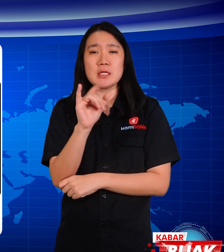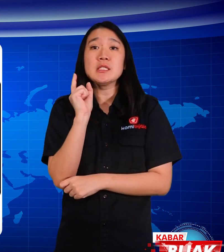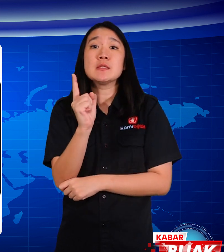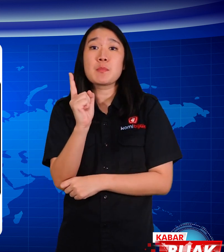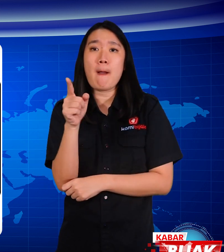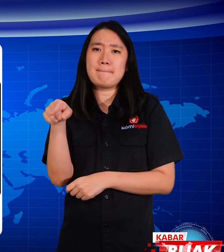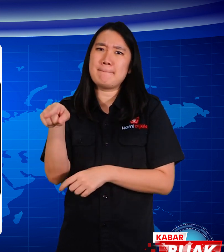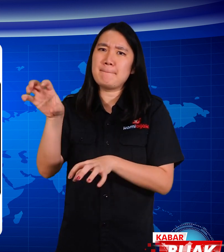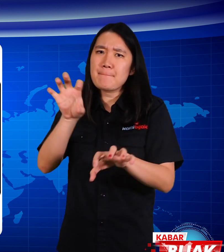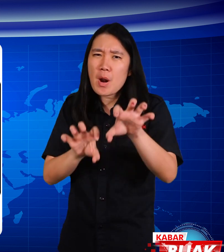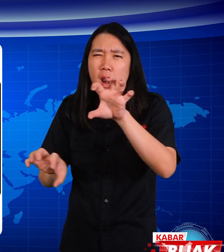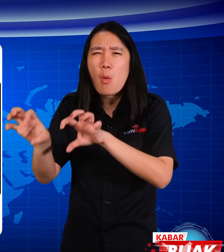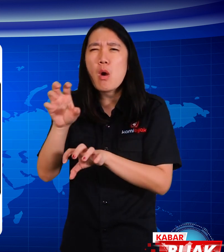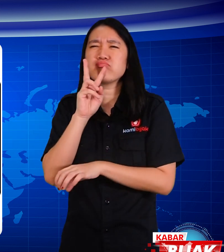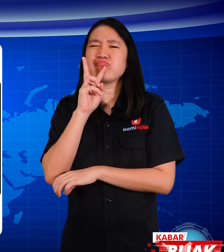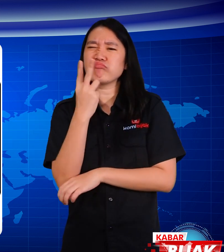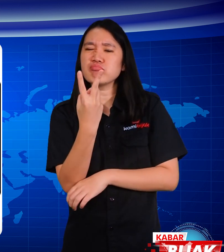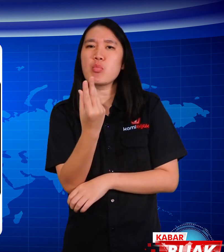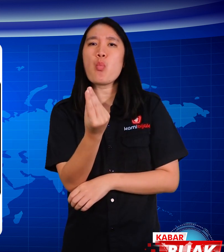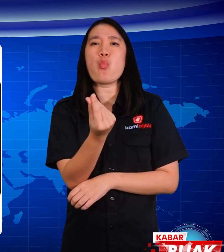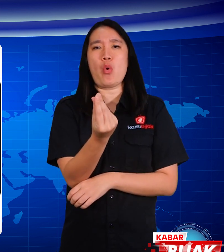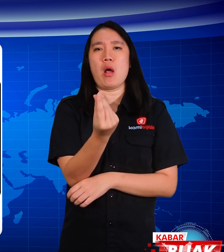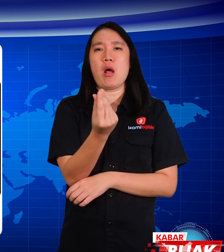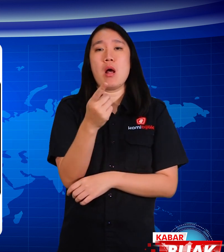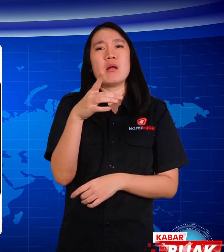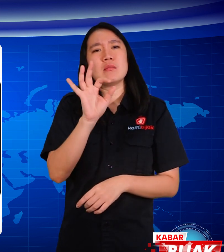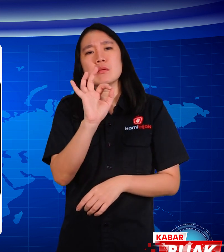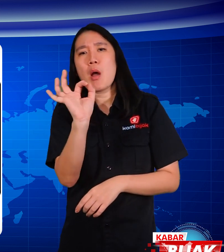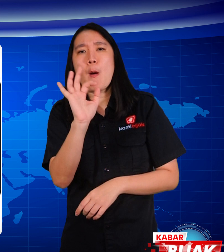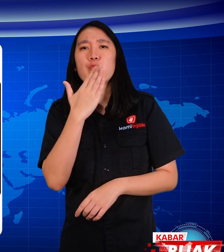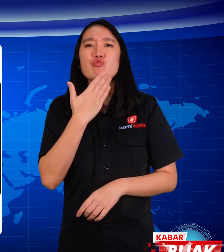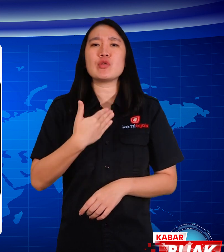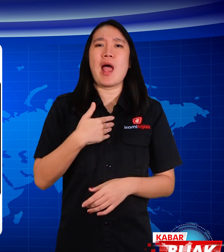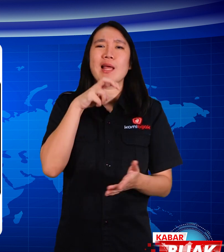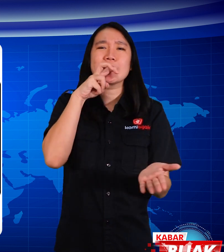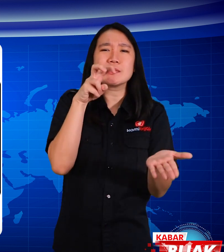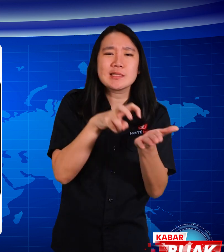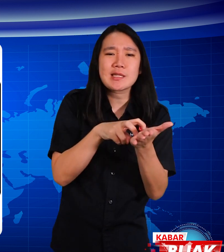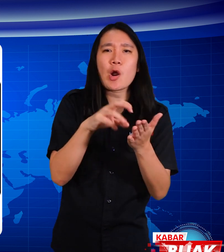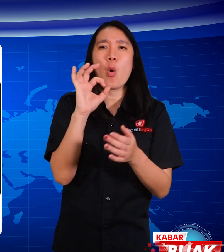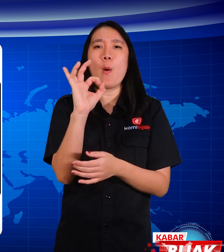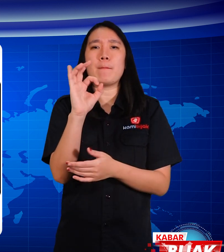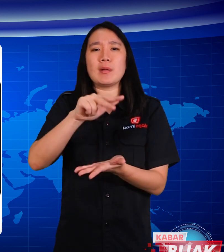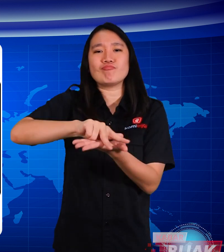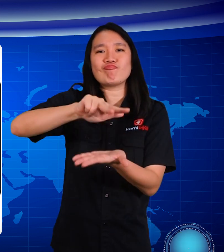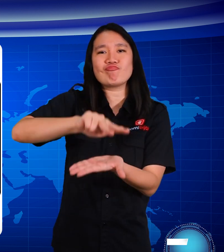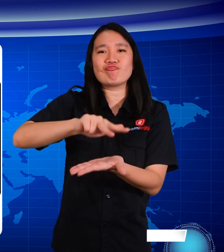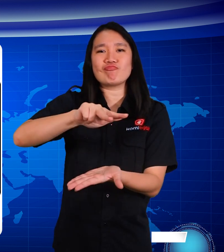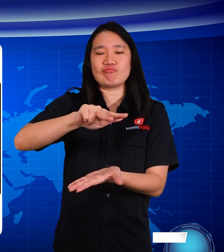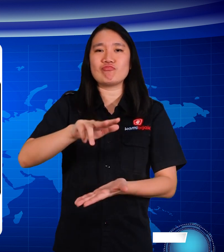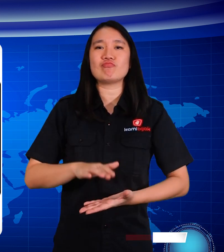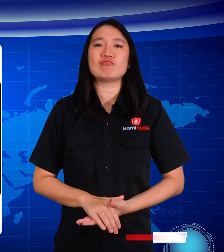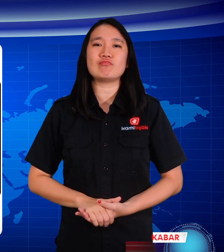sebab melakukan penipuan uang dan tidak punya izin resmi beroperasi.